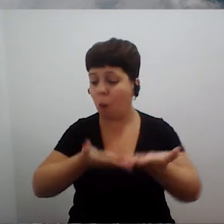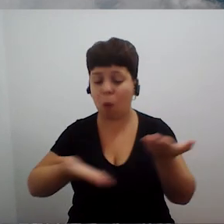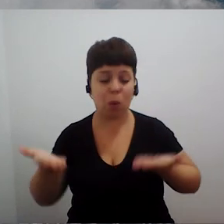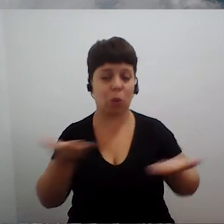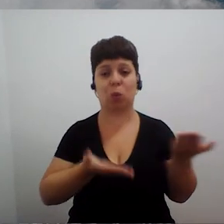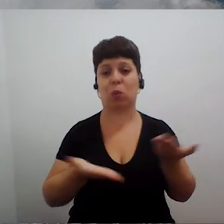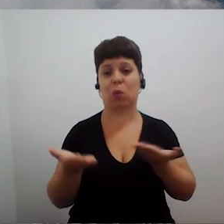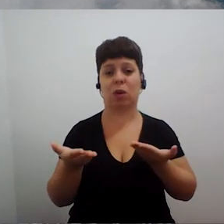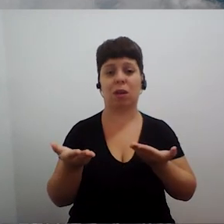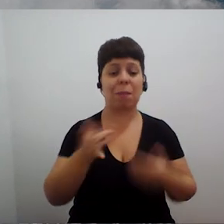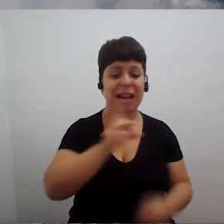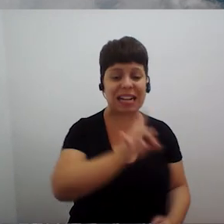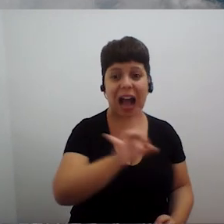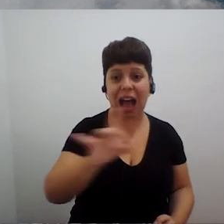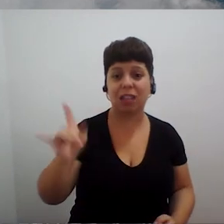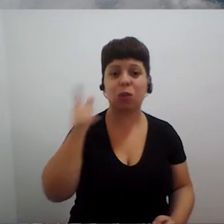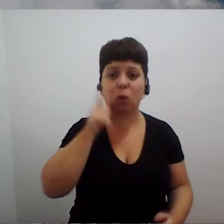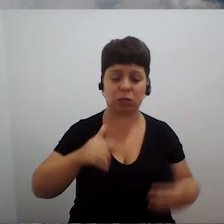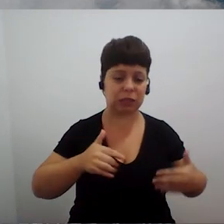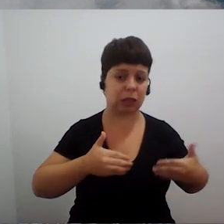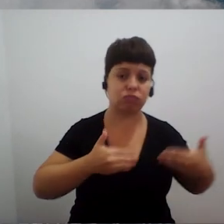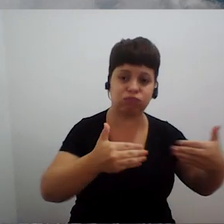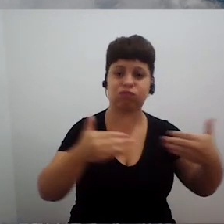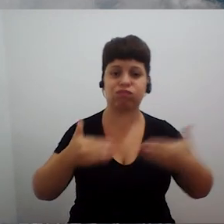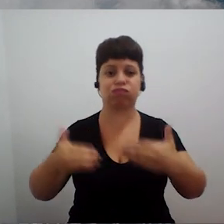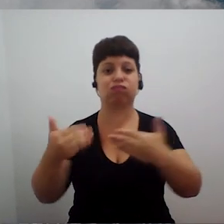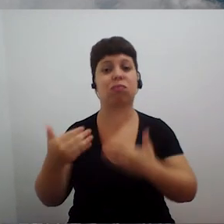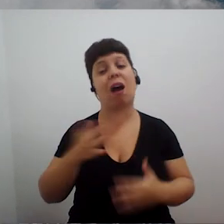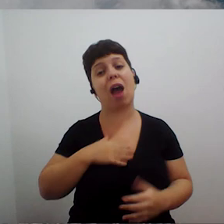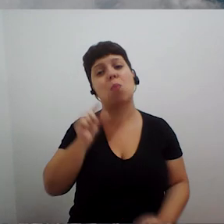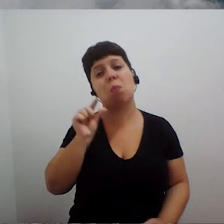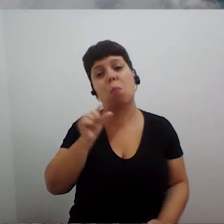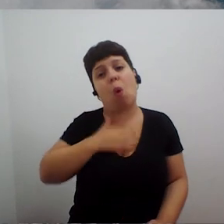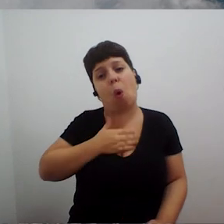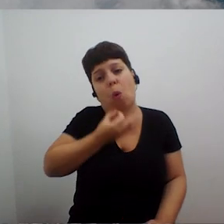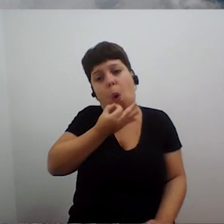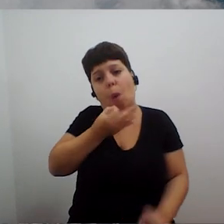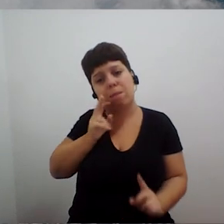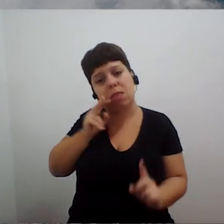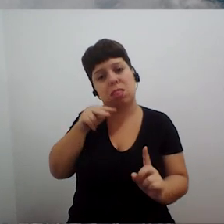naquilo que a gente pode, para que cada iniciativa, cada um possa ir para frente então essa é um pouco da nossa visão